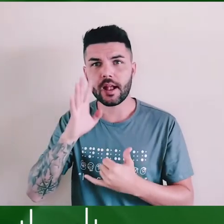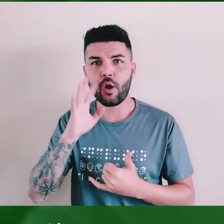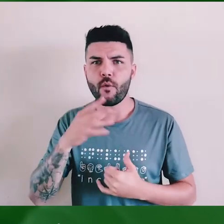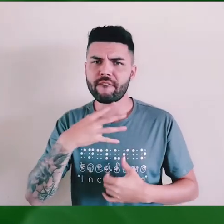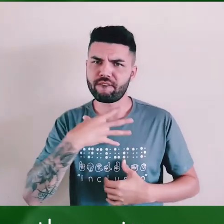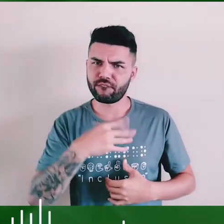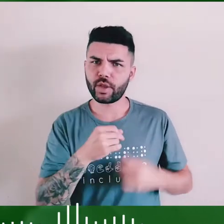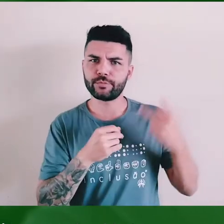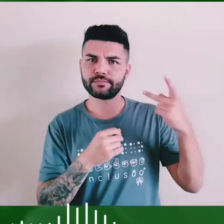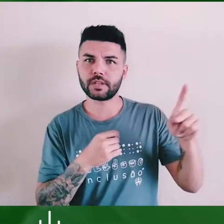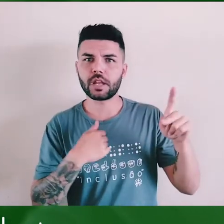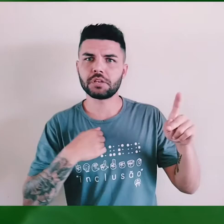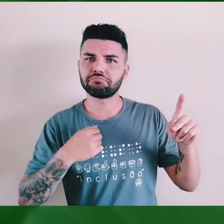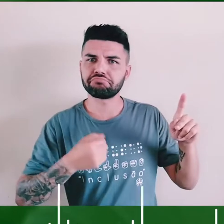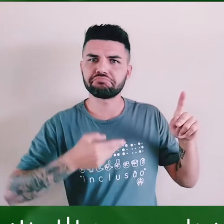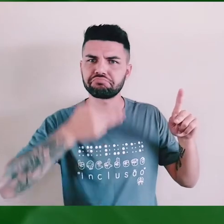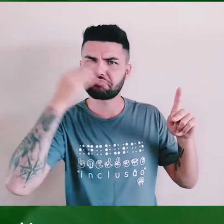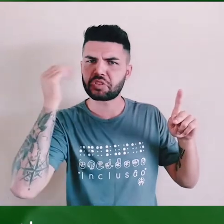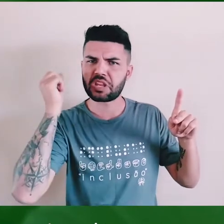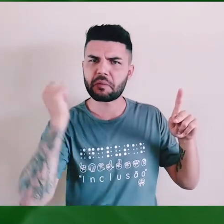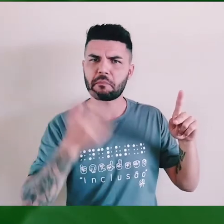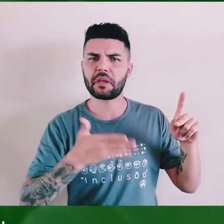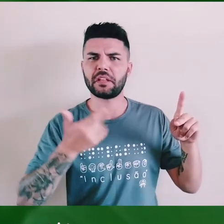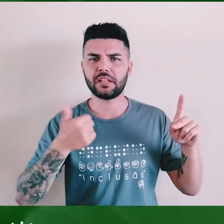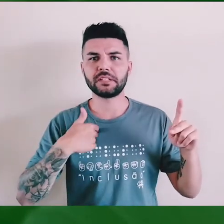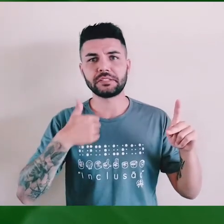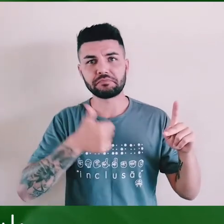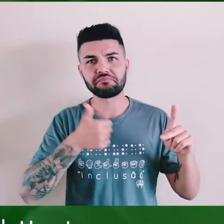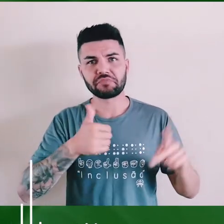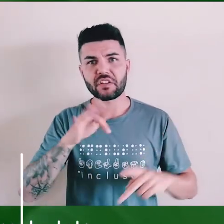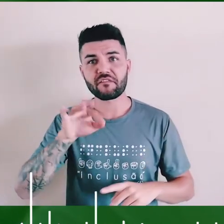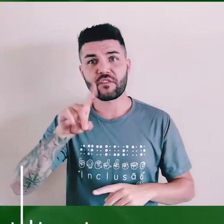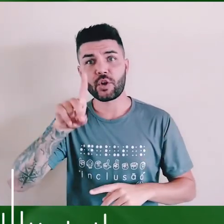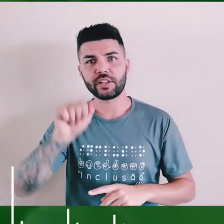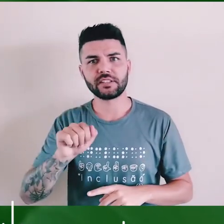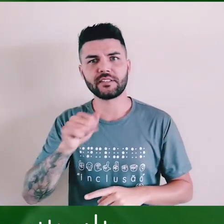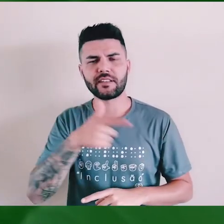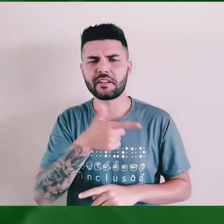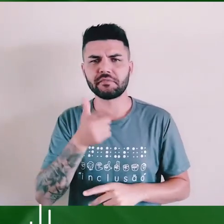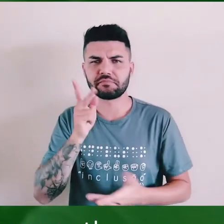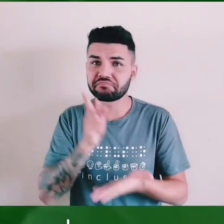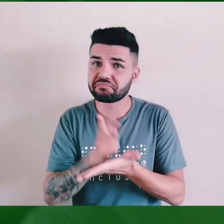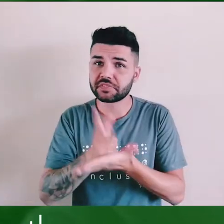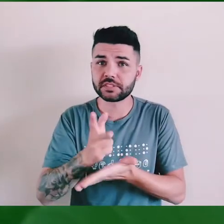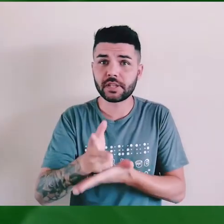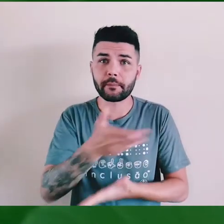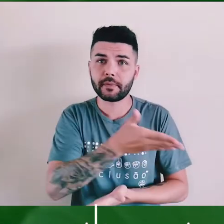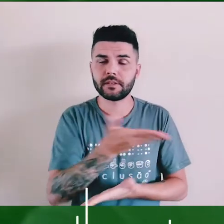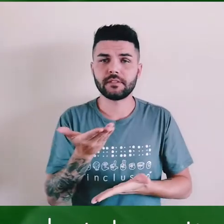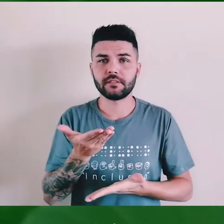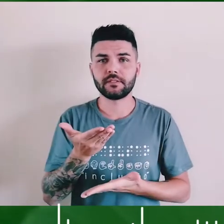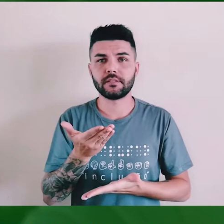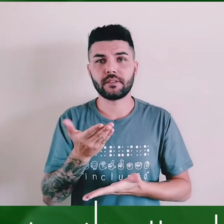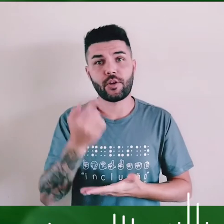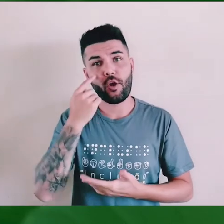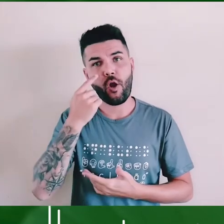Fernando Rocha... puta merda sabe. Pô me chama de Pedro, sempre assim. Mas é um fardo